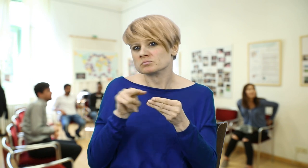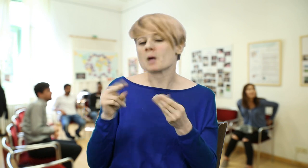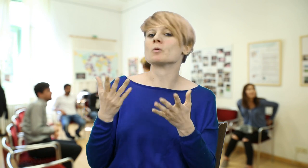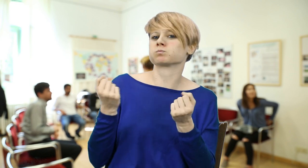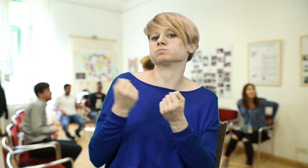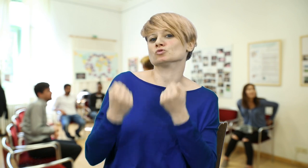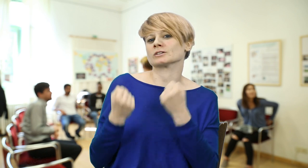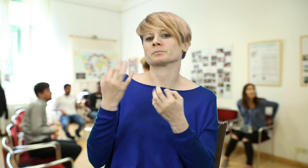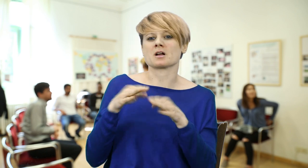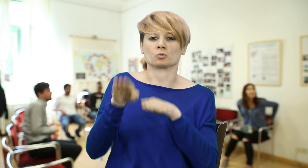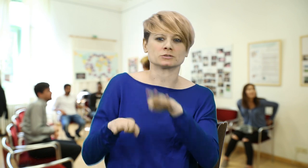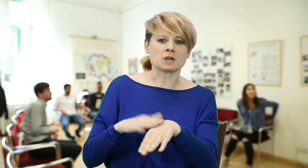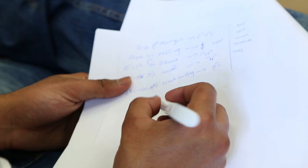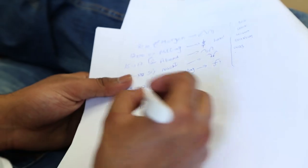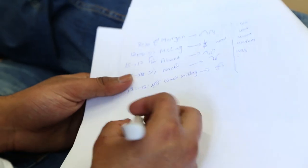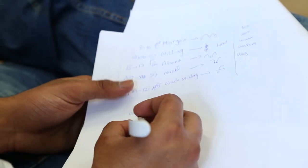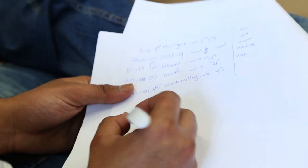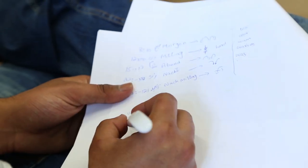Mit der Zeit wird es funktionieren, wir brauchen Geduld und Zeit.